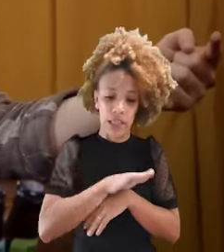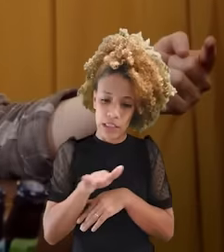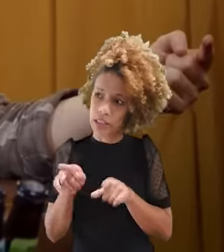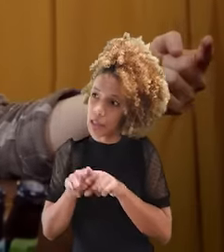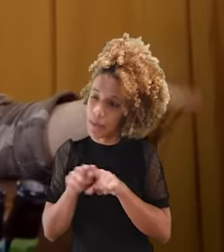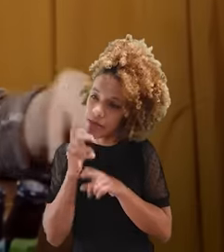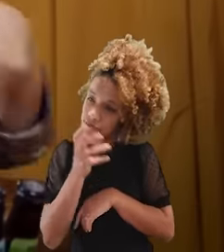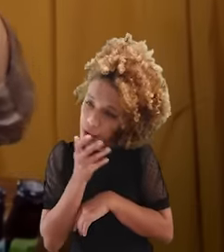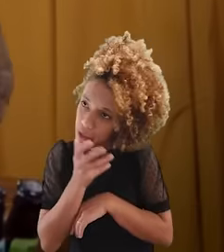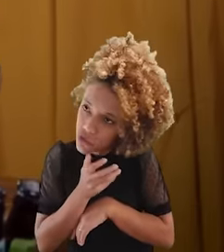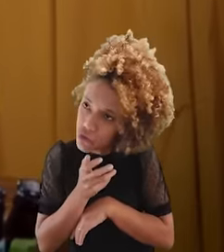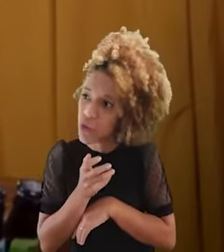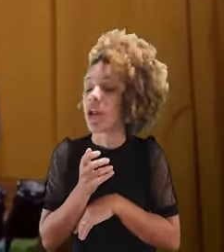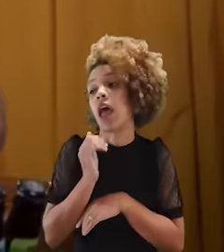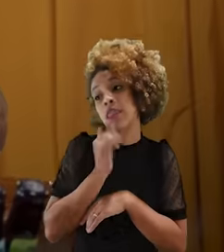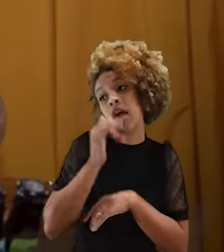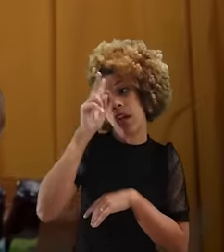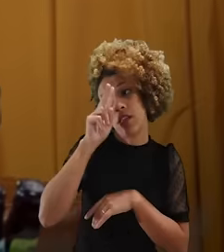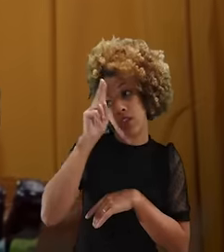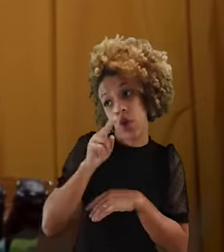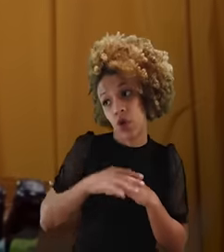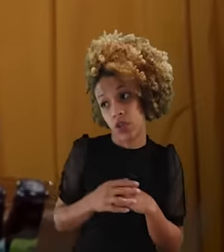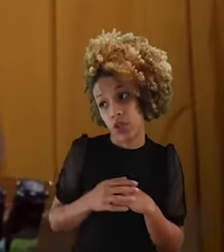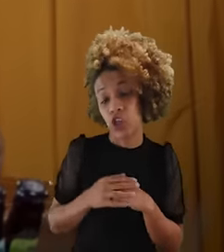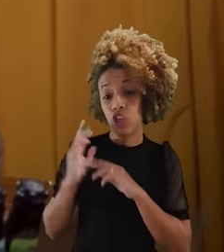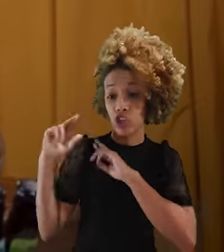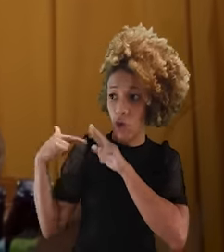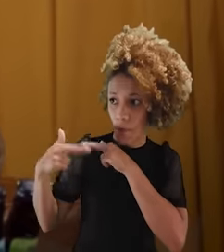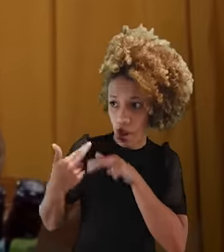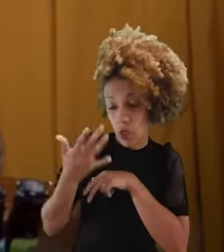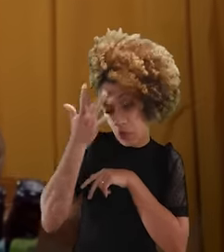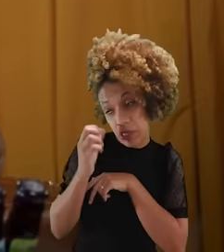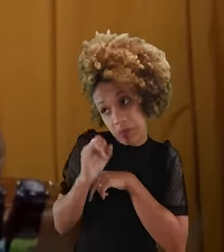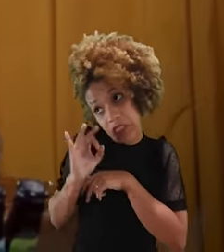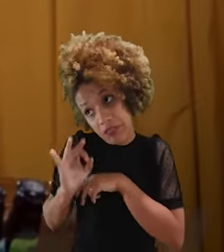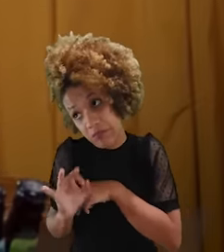apaixonam conta a história eh que é um é uma lenda que não se sabe se ver verdade ou não mas que não